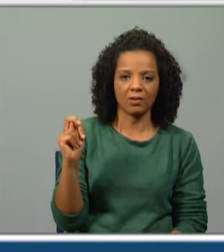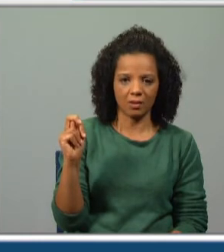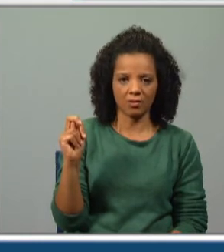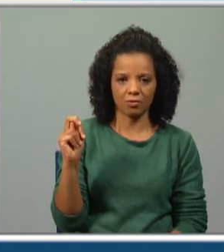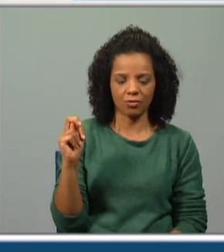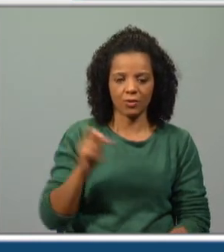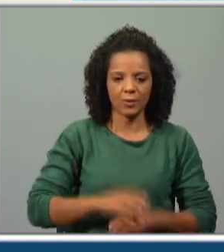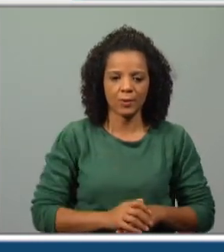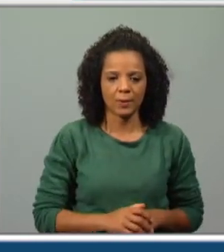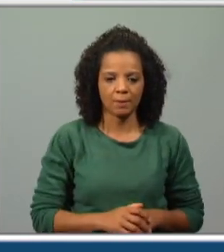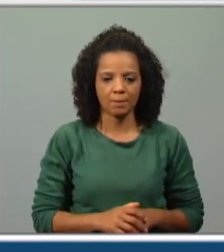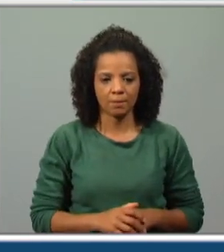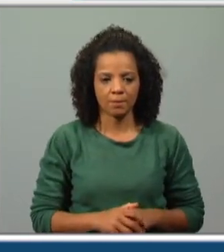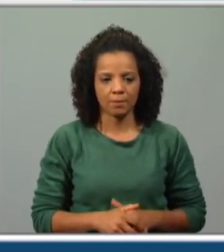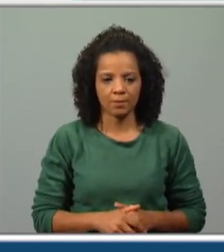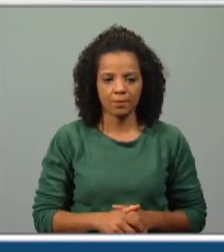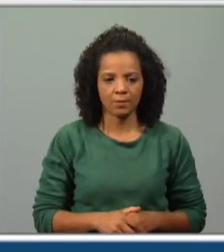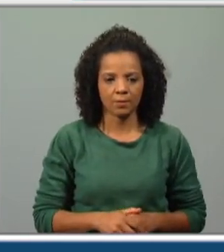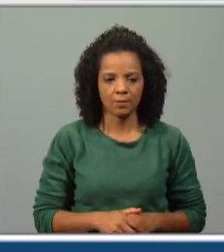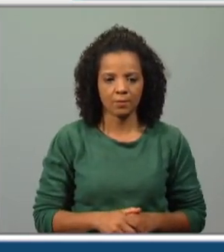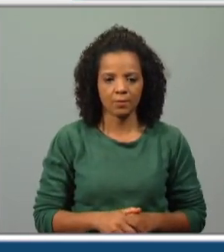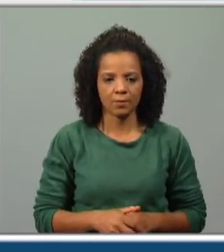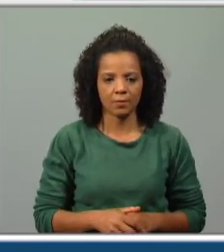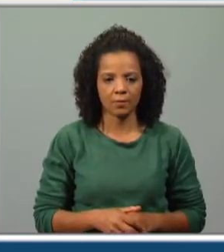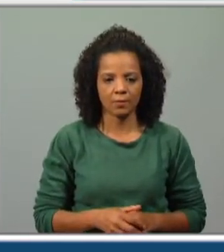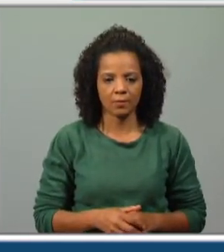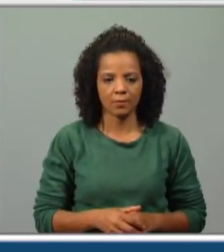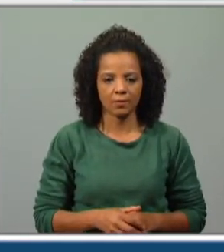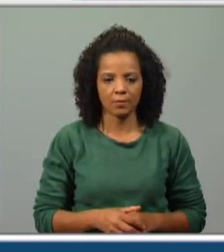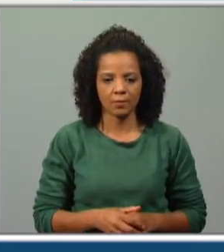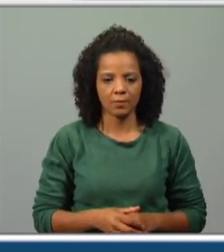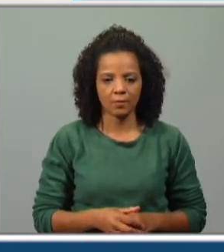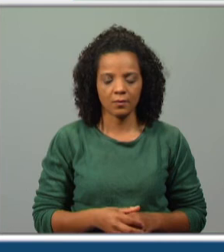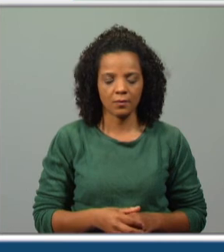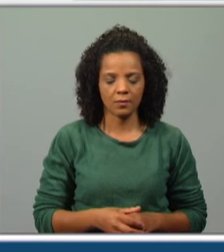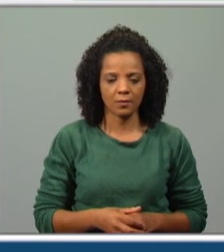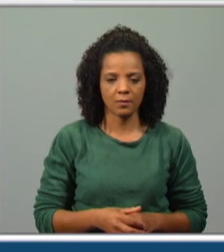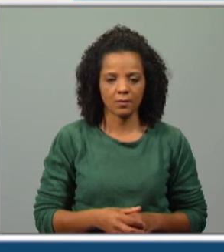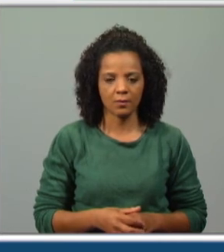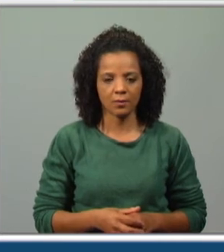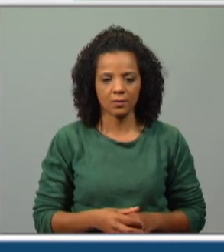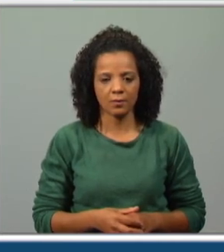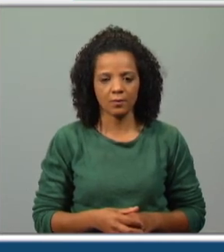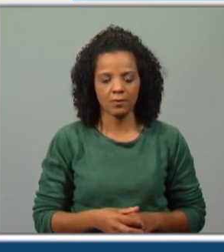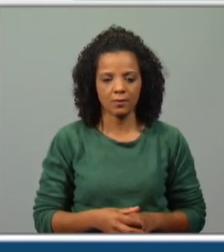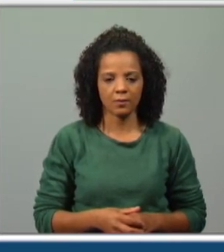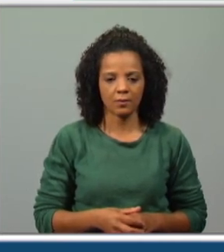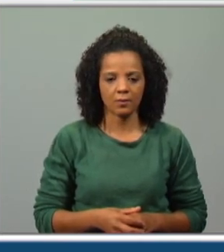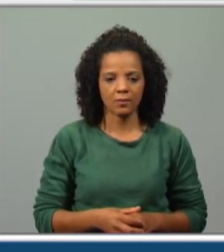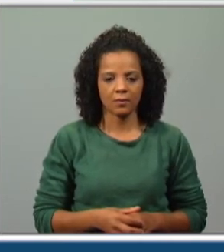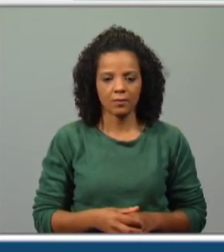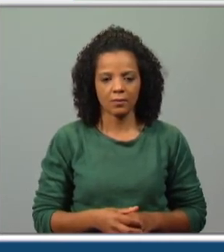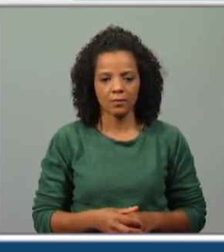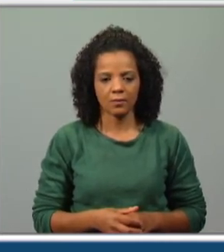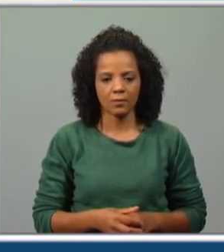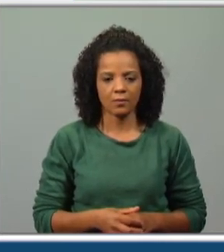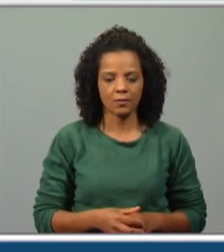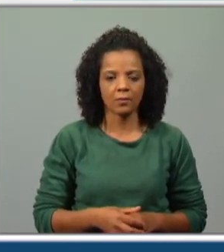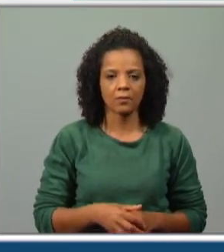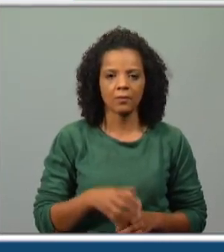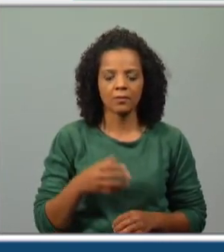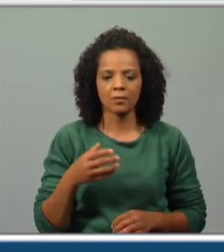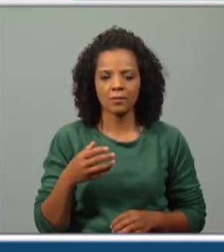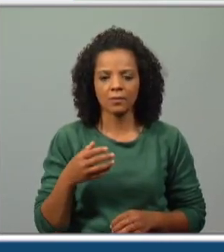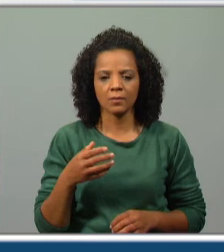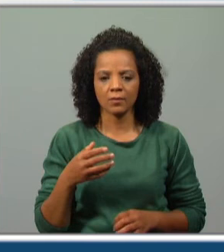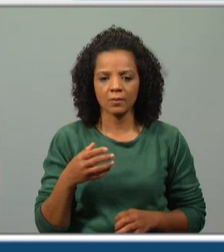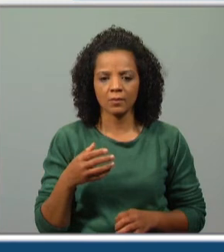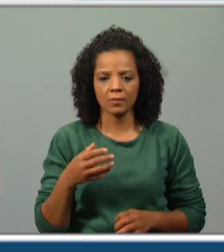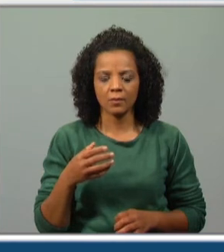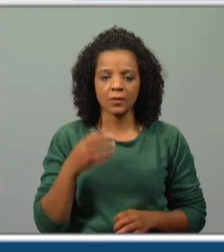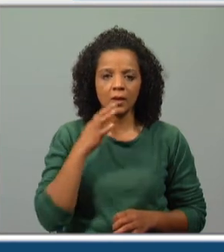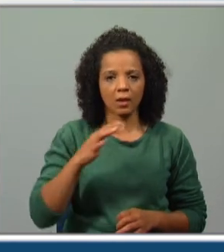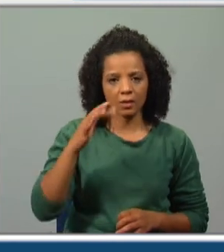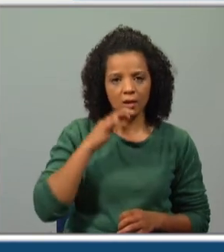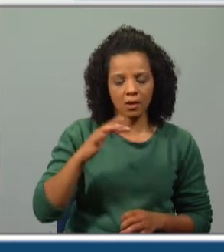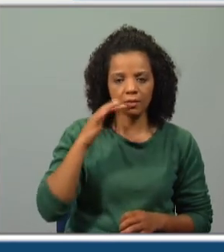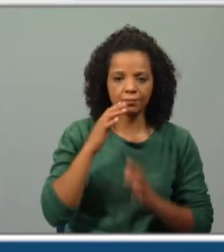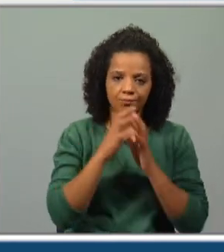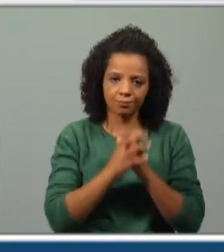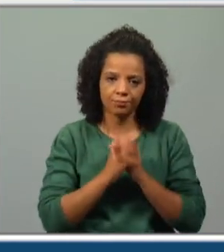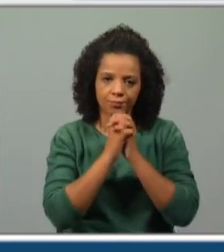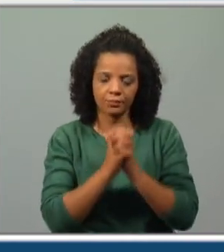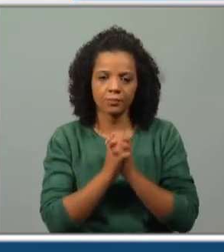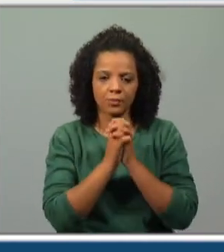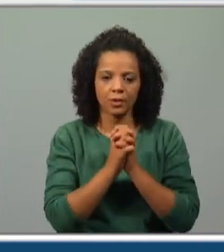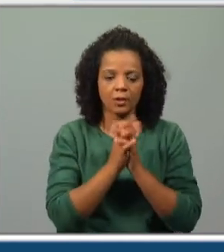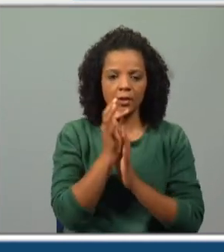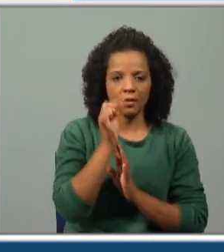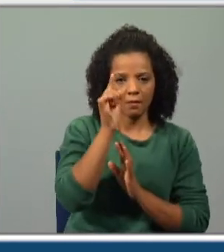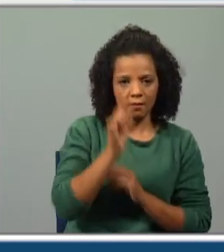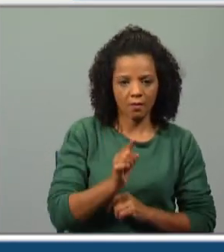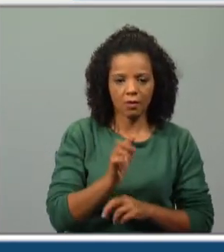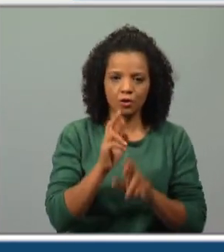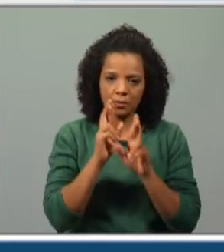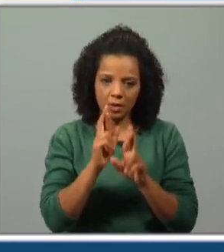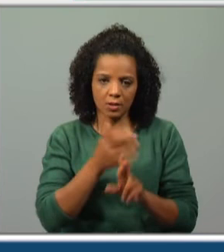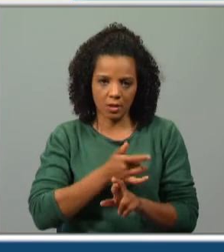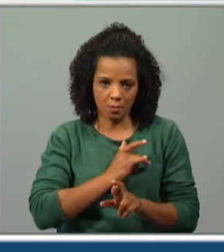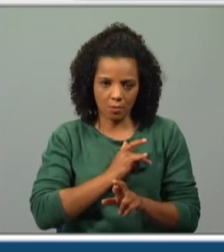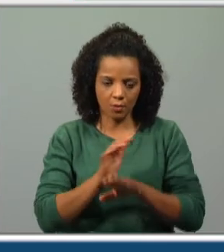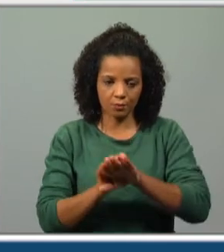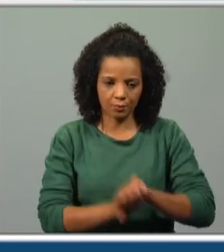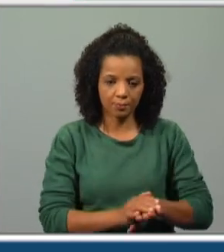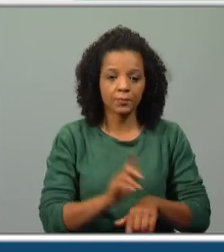[Música] Janaúba parou para se despedir da [歌曲]Janaúba 停下來與